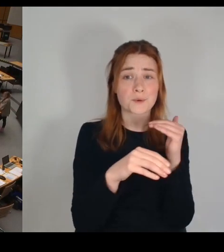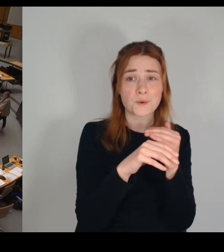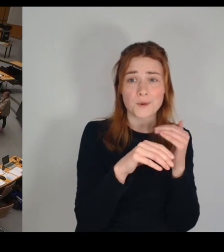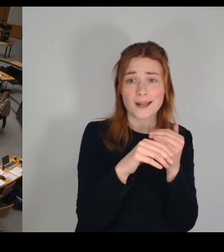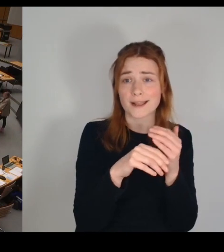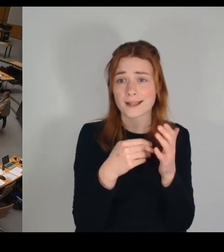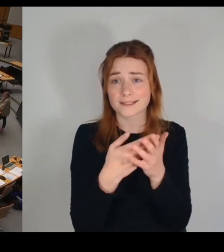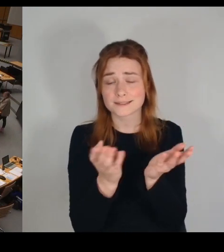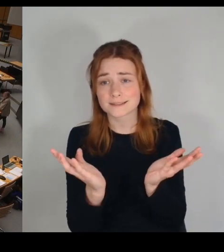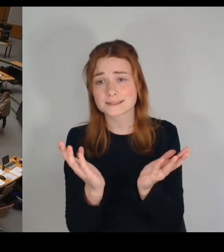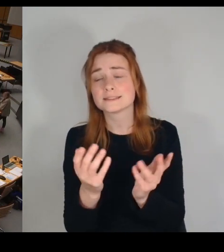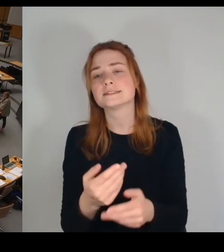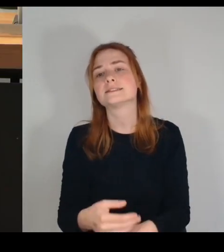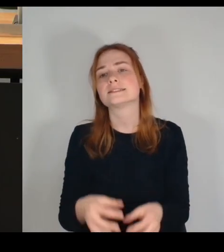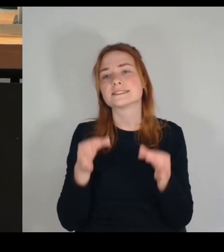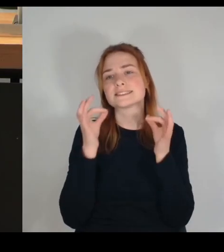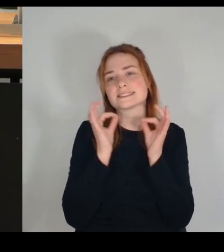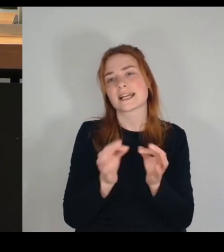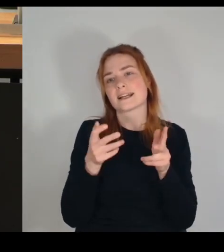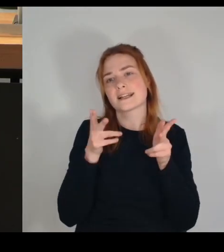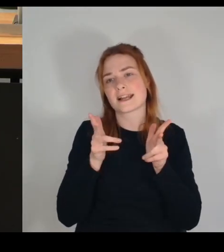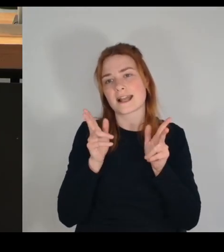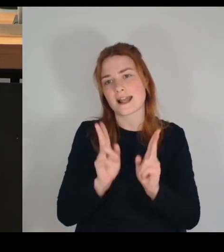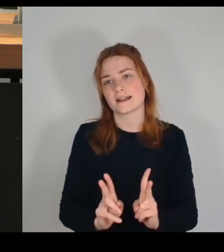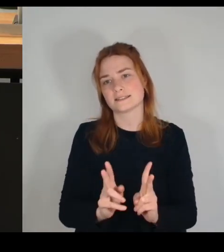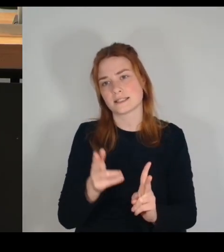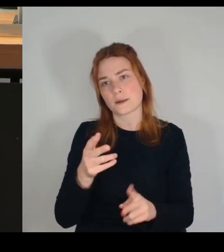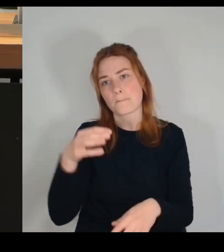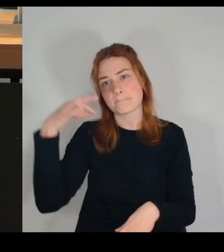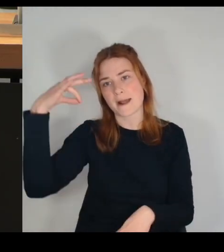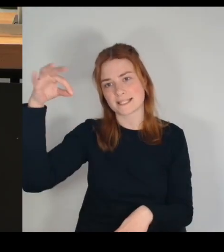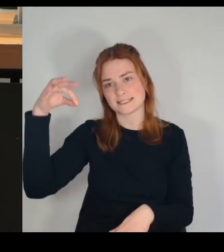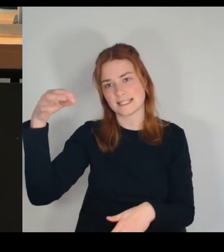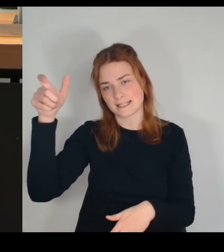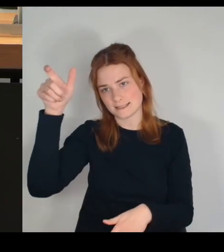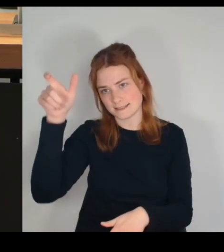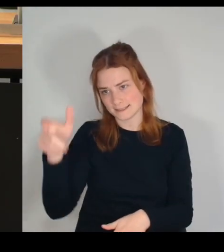Wir sollten sehr wachsam sein, dass hier eine Rederunde zu einem